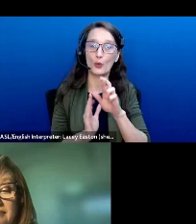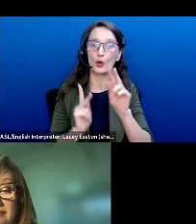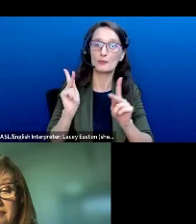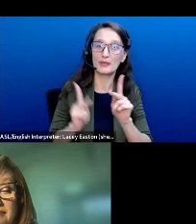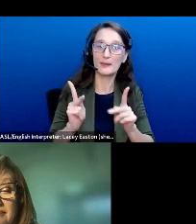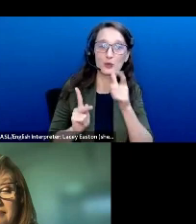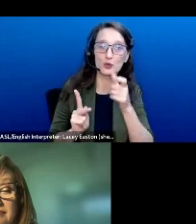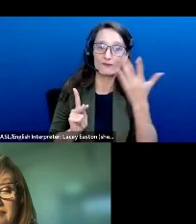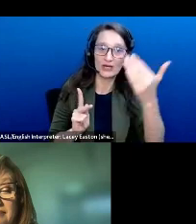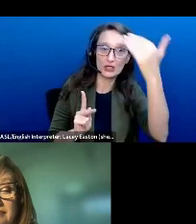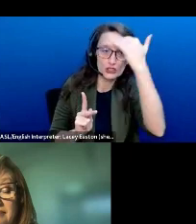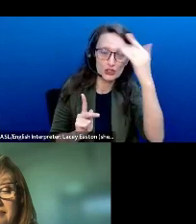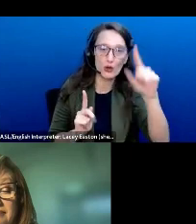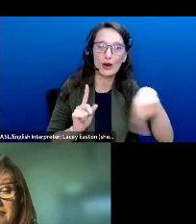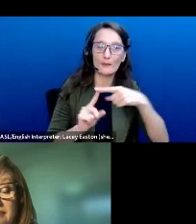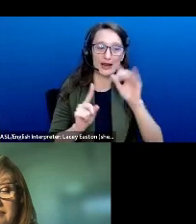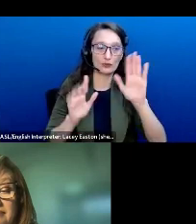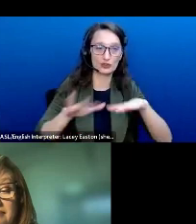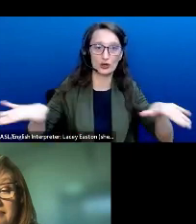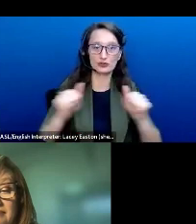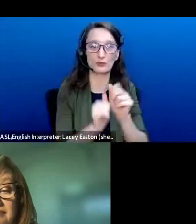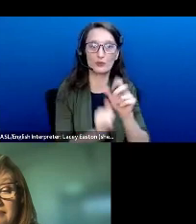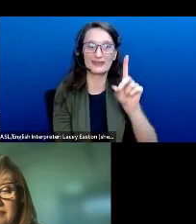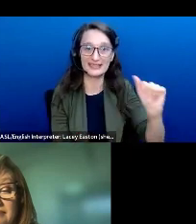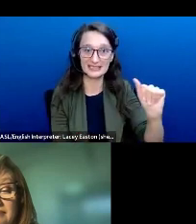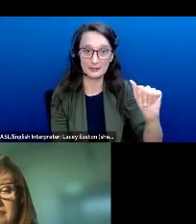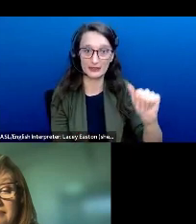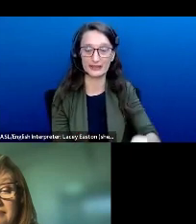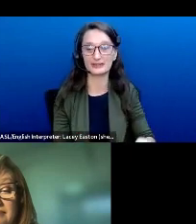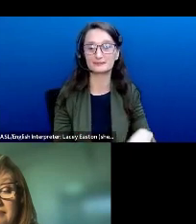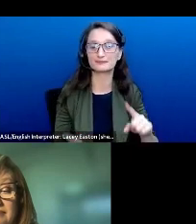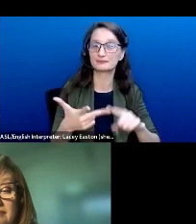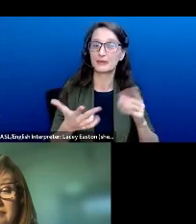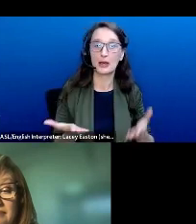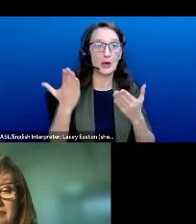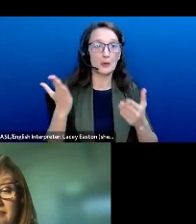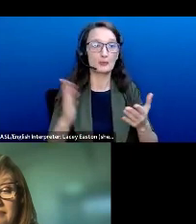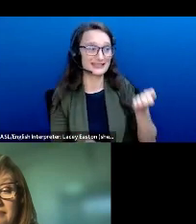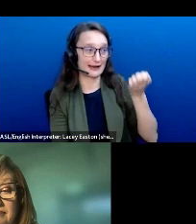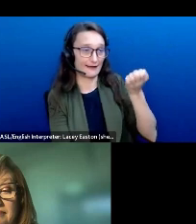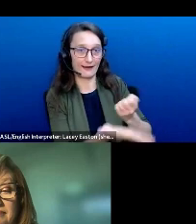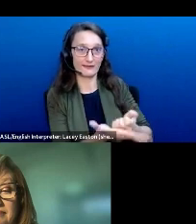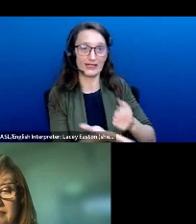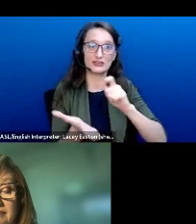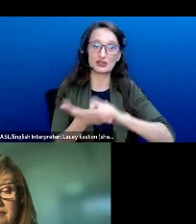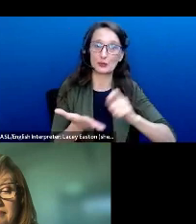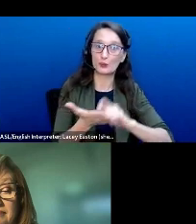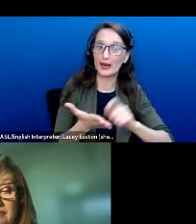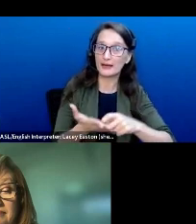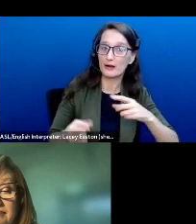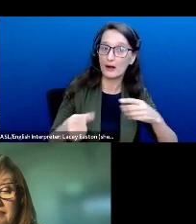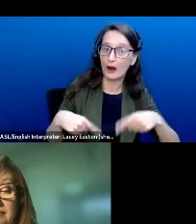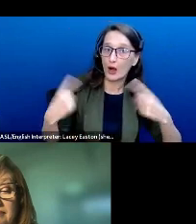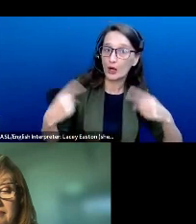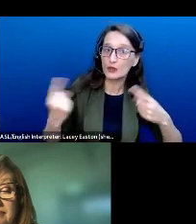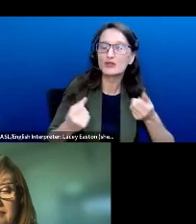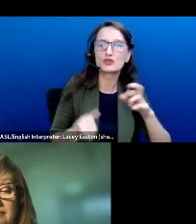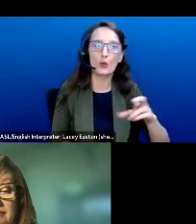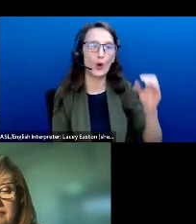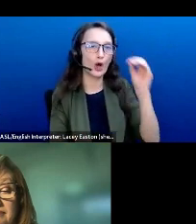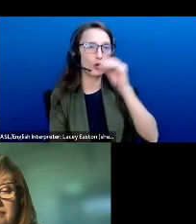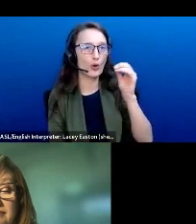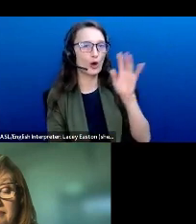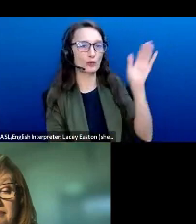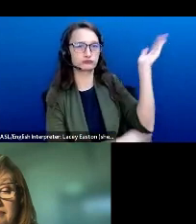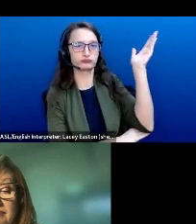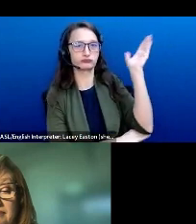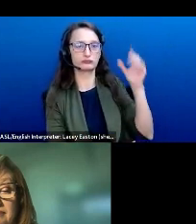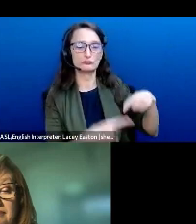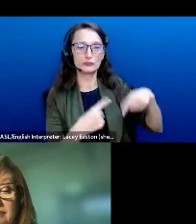discapacidades presentar evidencia argumentos escritos u orales confrontar interrogar y requerir la